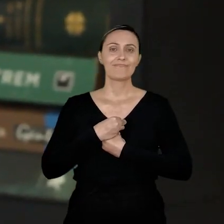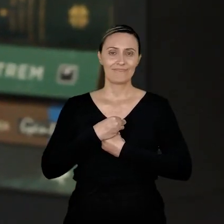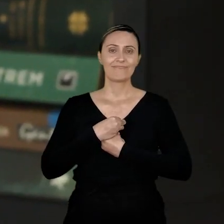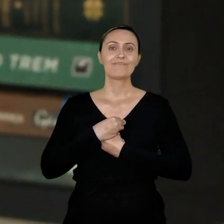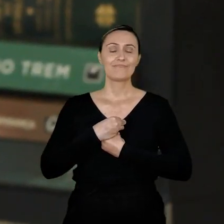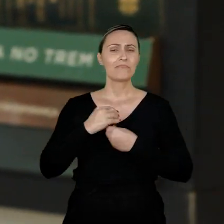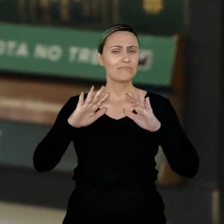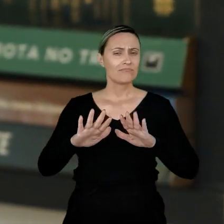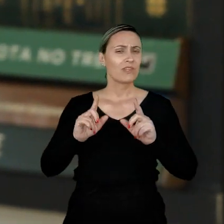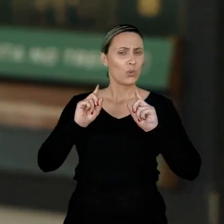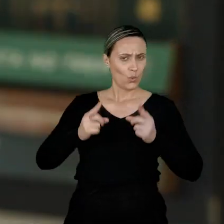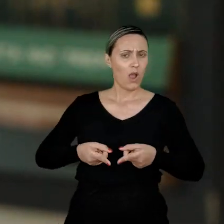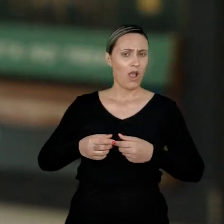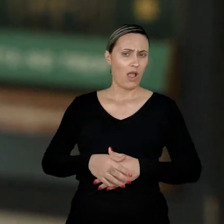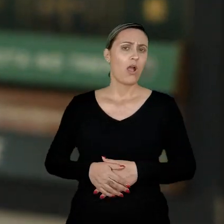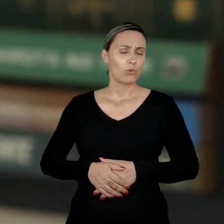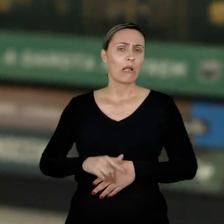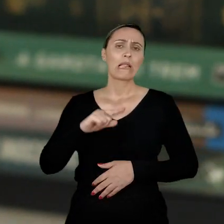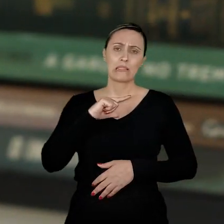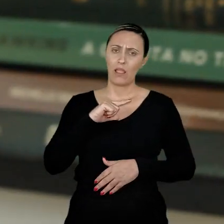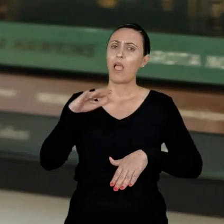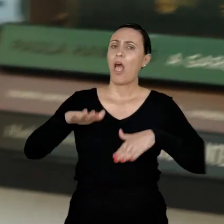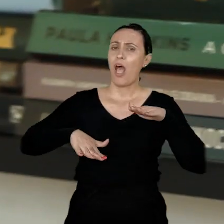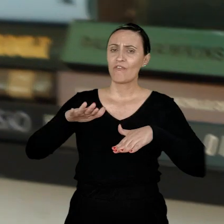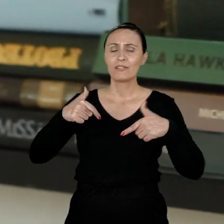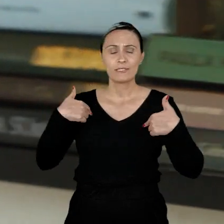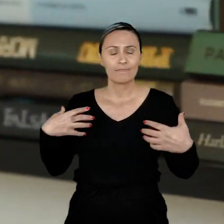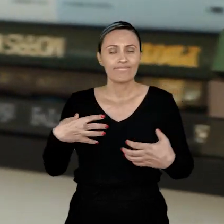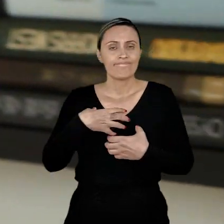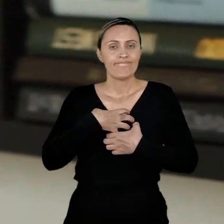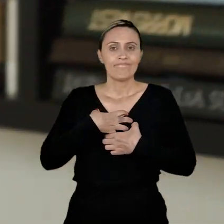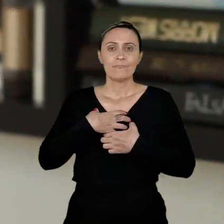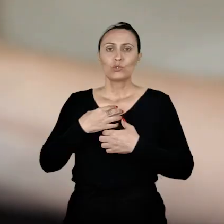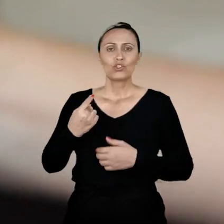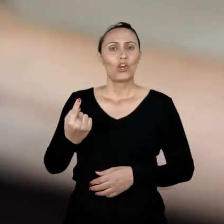Mesmo assim, ainda passo por períodos vagando pelos livros não lidos.